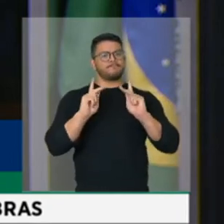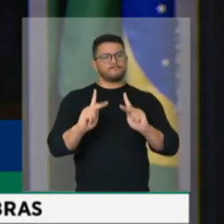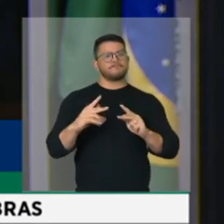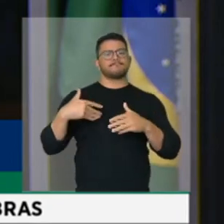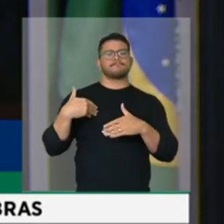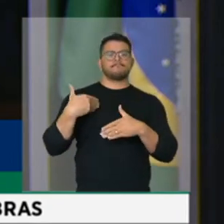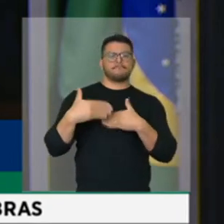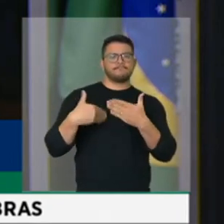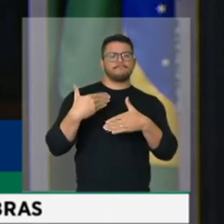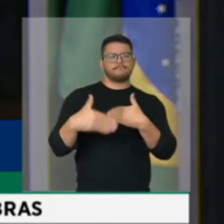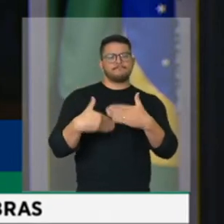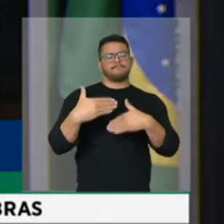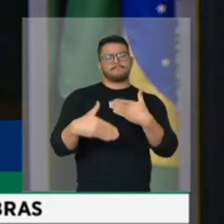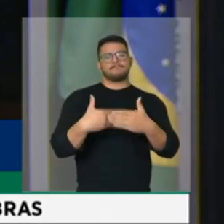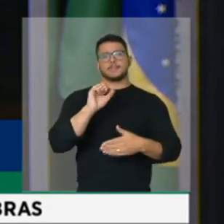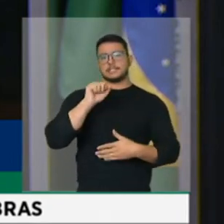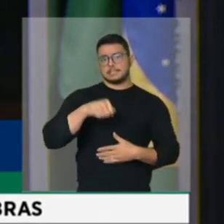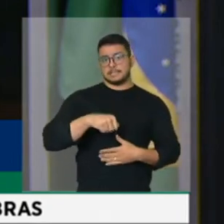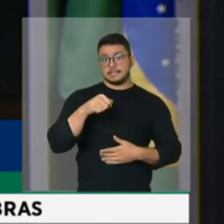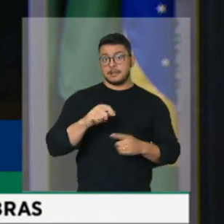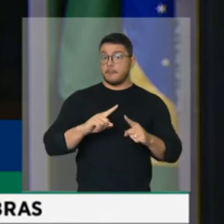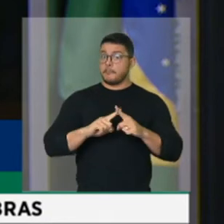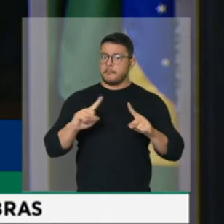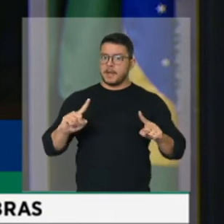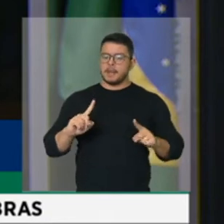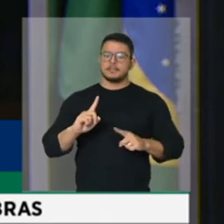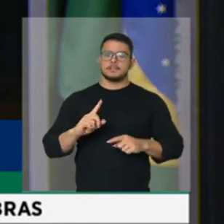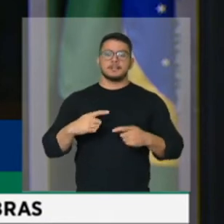REDUÇÃO SUPERFICIAL DE TARIFA ACUMULANDO DÉBITO PRA UM FUTURO PRÓXIMO E PARA AS PRÓXIMAS GERAÇÕES.